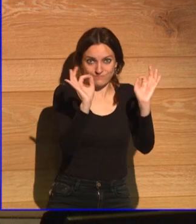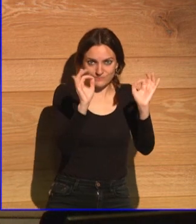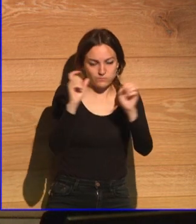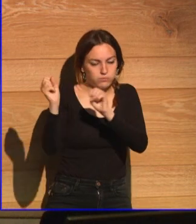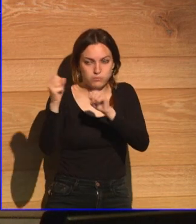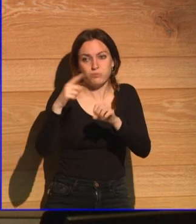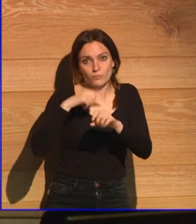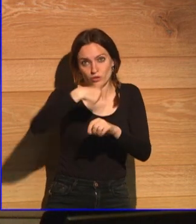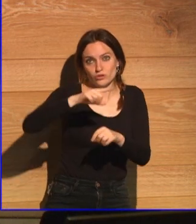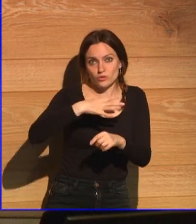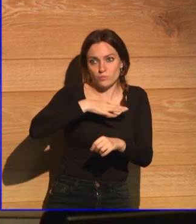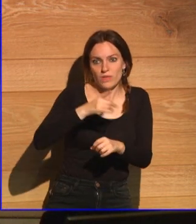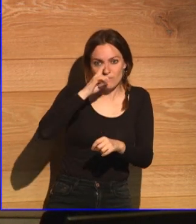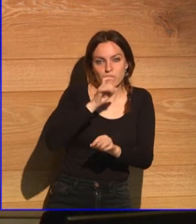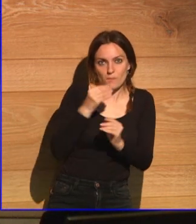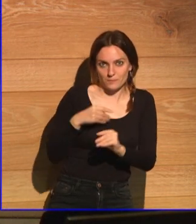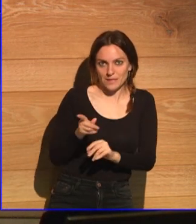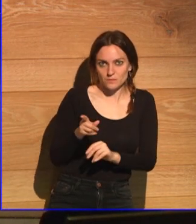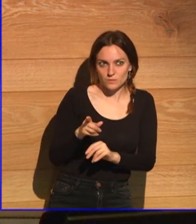y que ahora vuelve a ser otra vez, de nuevo el de una guerra.